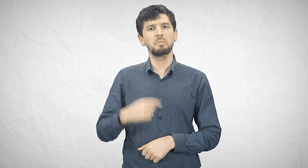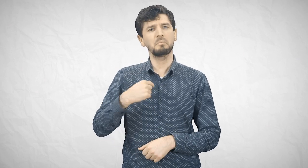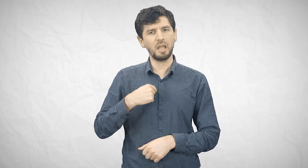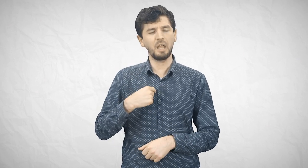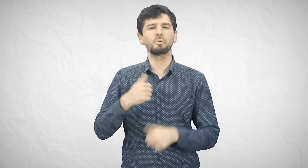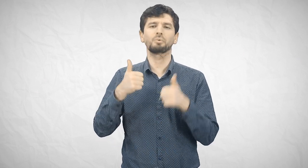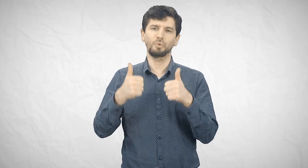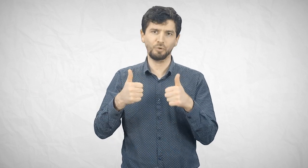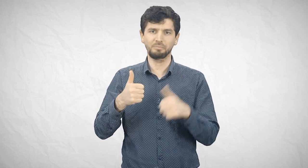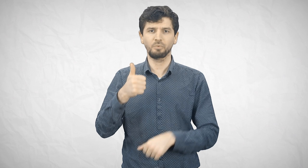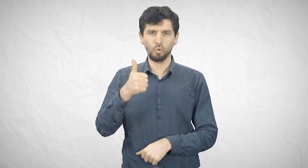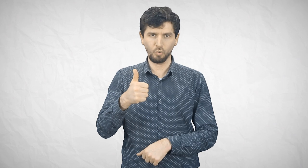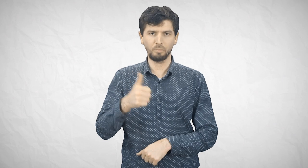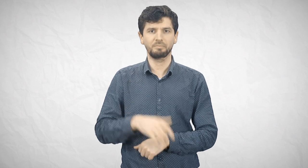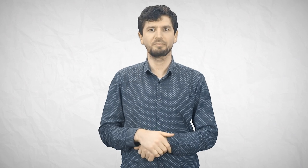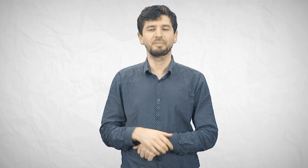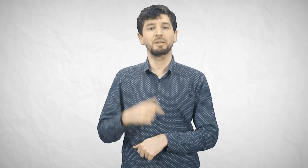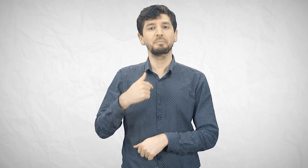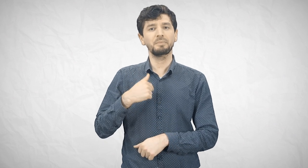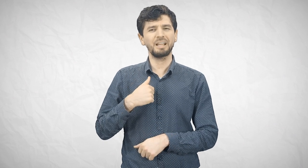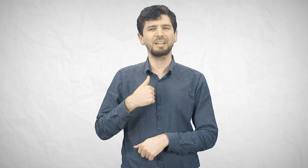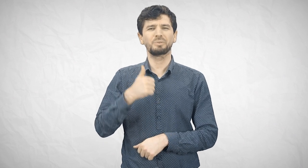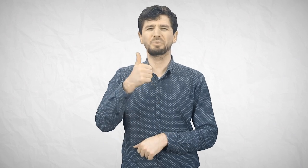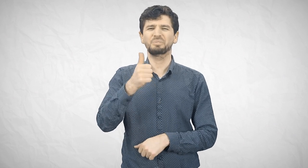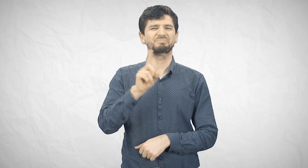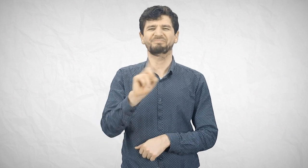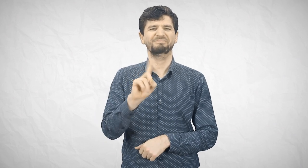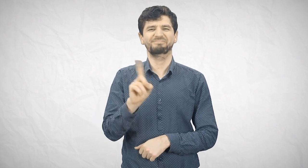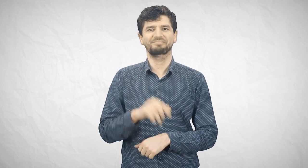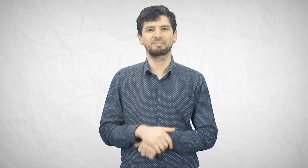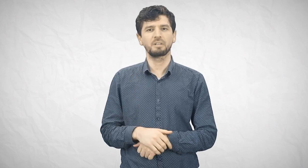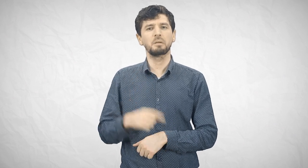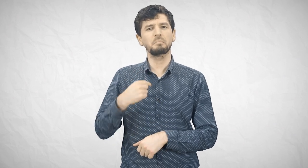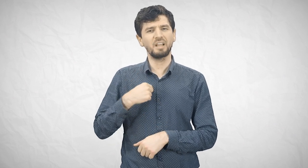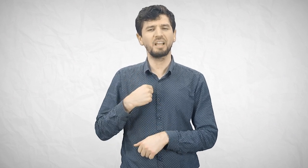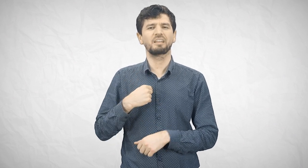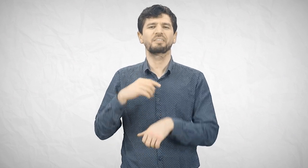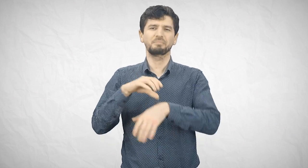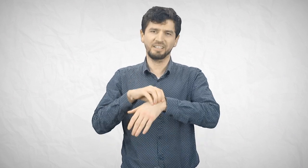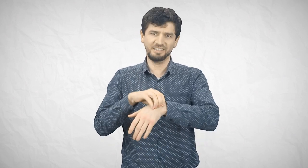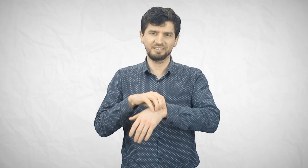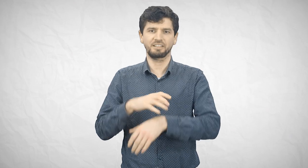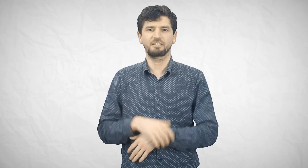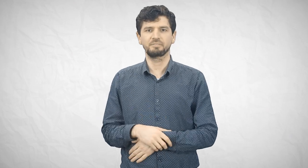Mir geht es gut. Mir geht es nicht gut. Ich fühle mich krank.